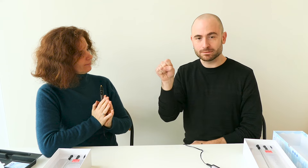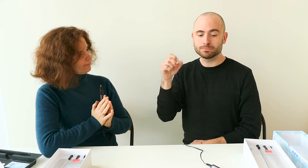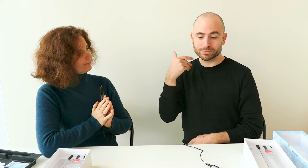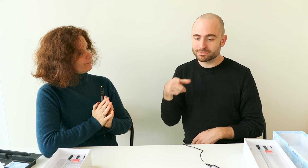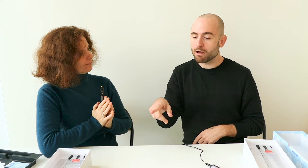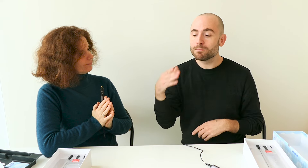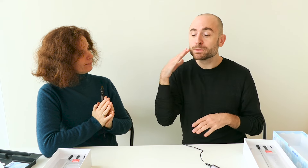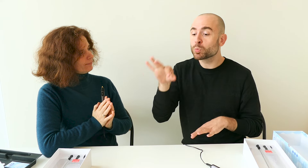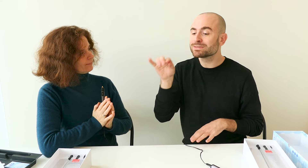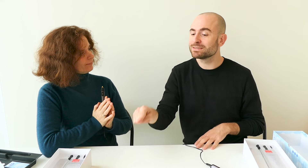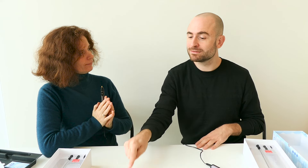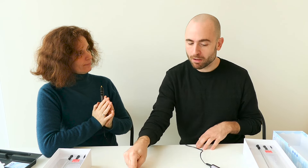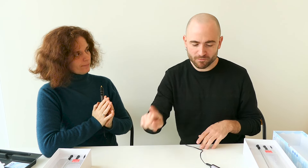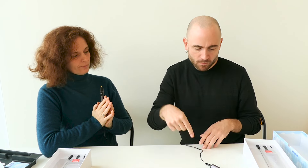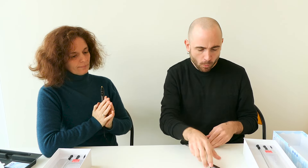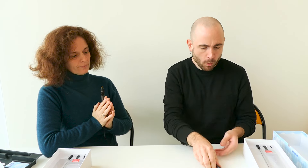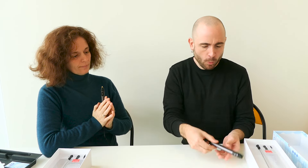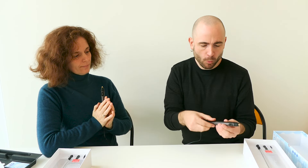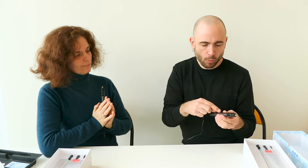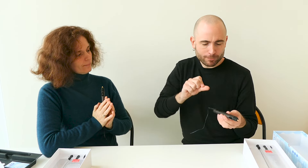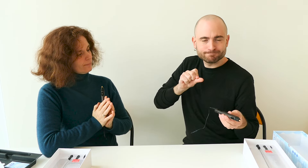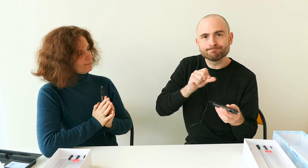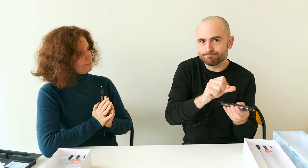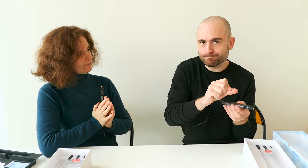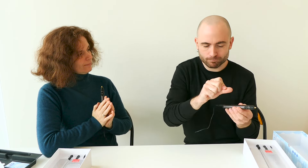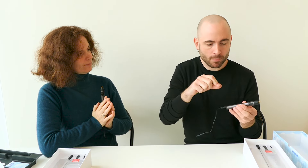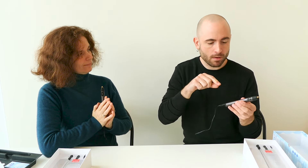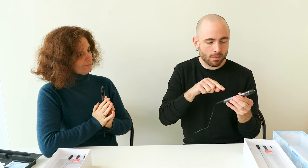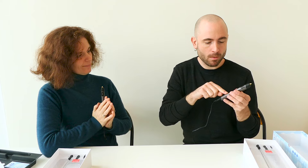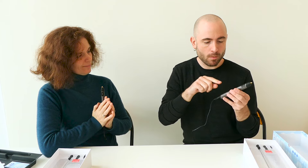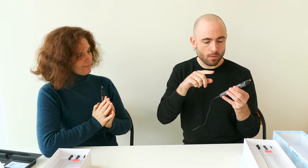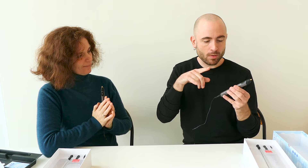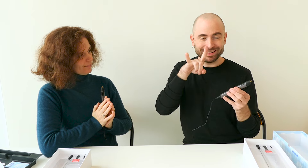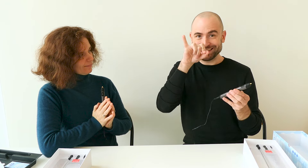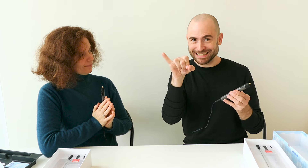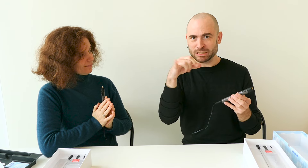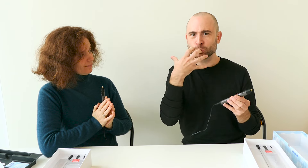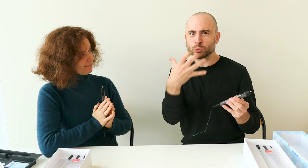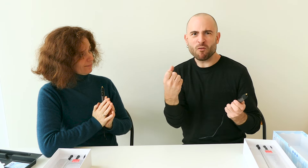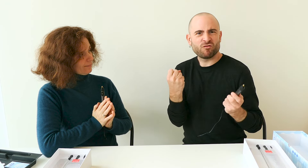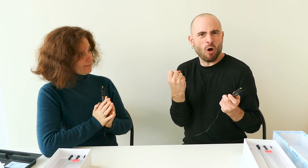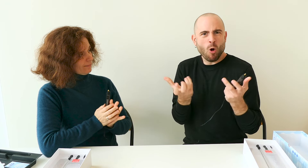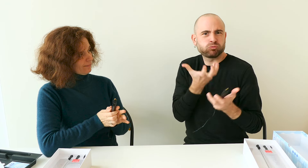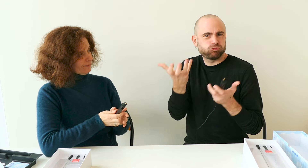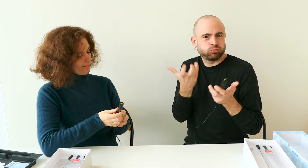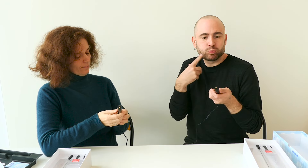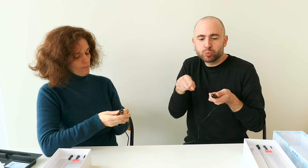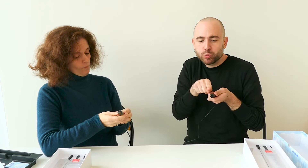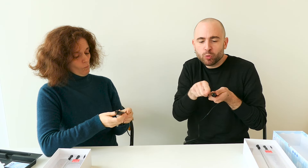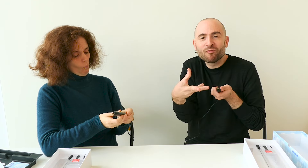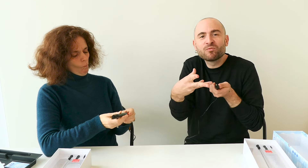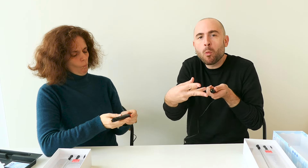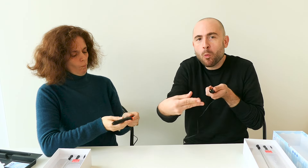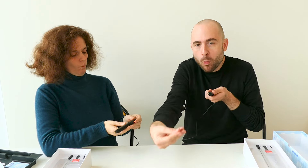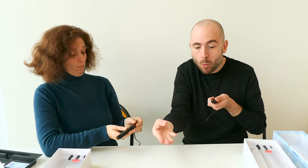Si on choisit d'utiliser l'ABS, il faut pousser le bouton sur HI (haute température/LED bleue)